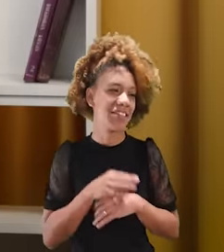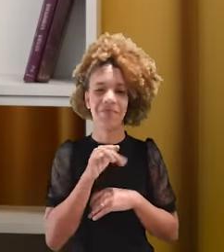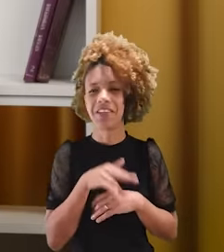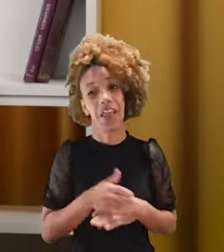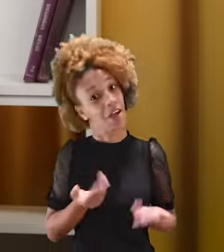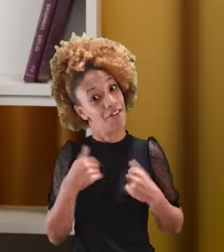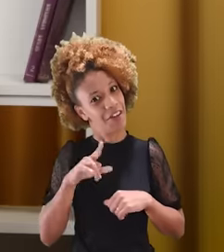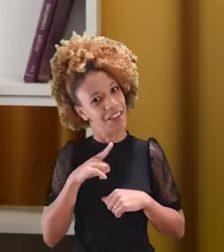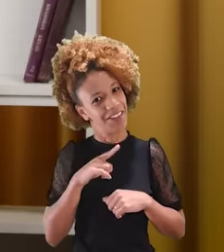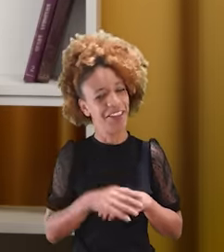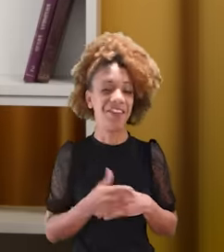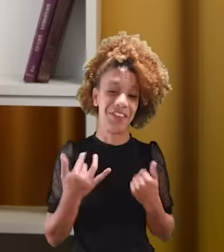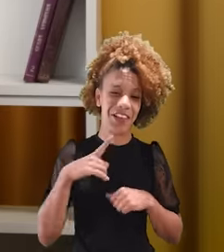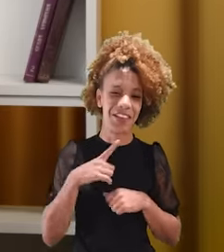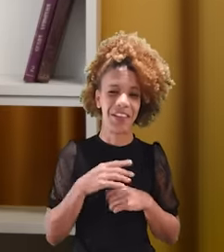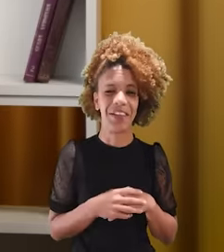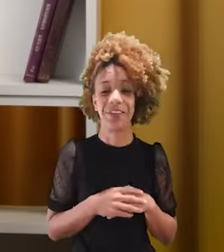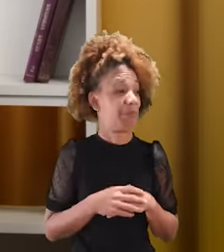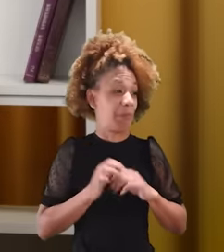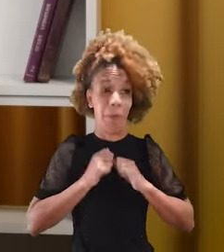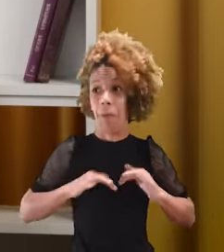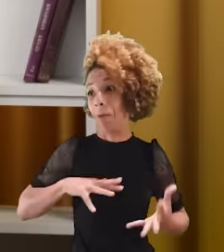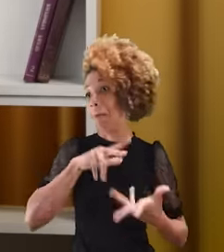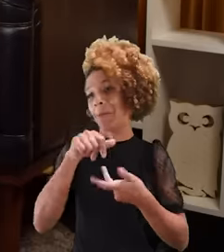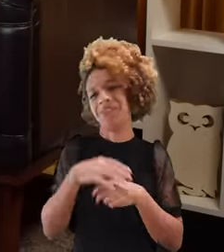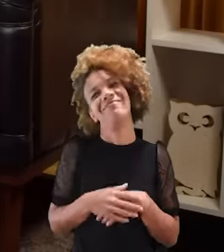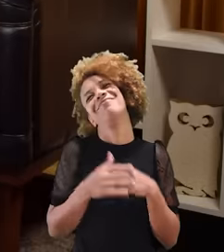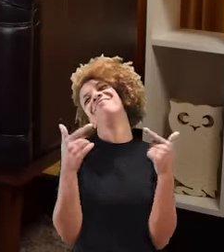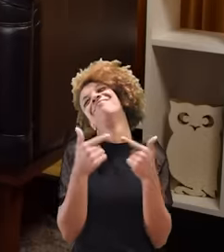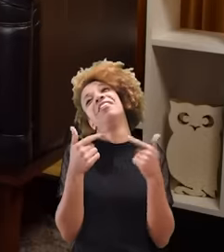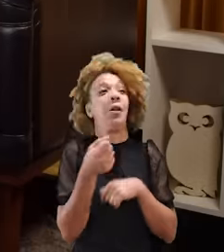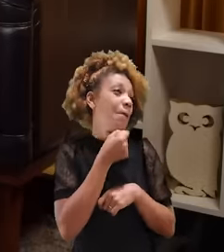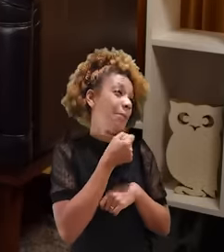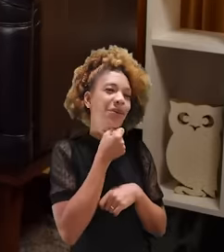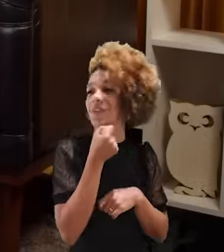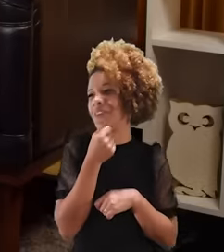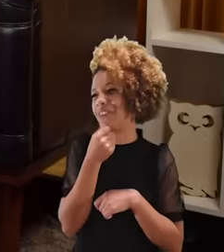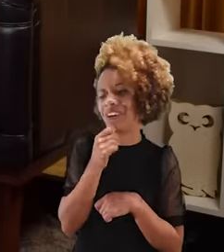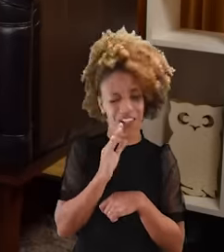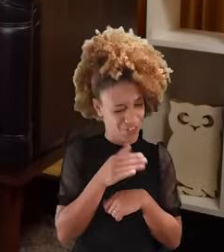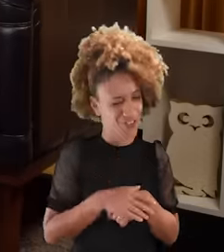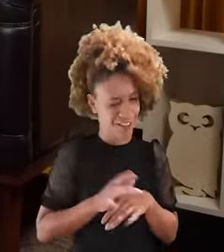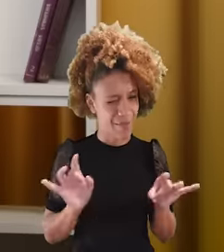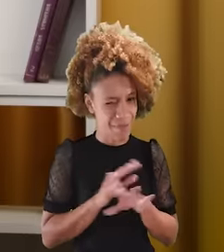tem vem que tem ela apontando pro mundo assim no microfone já tá tá embalado já senhoras e